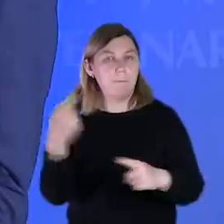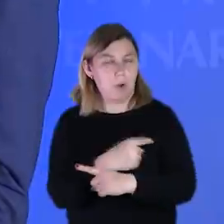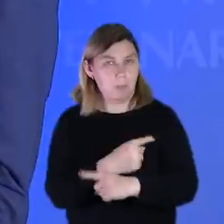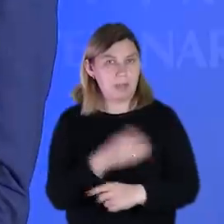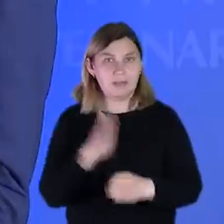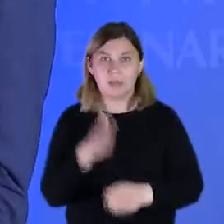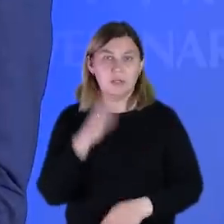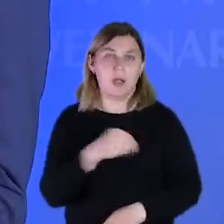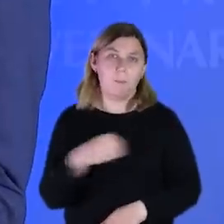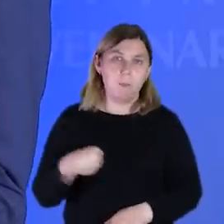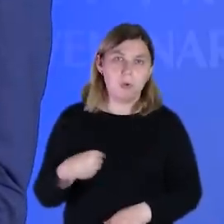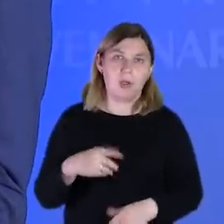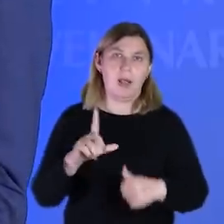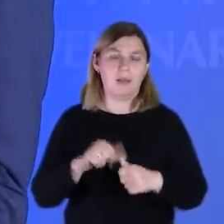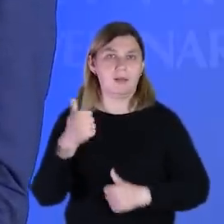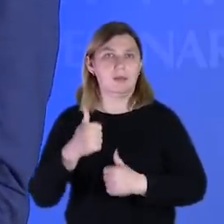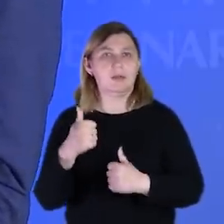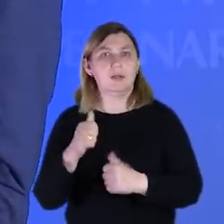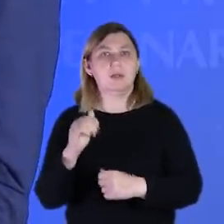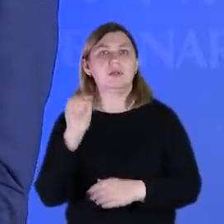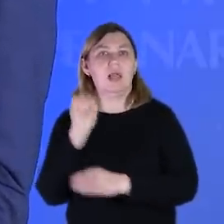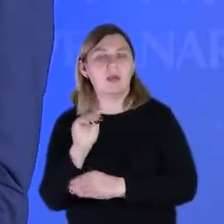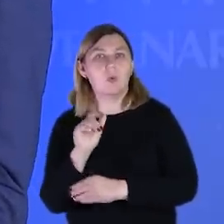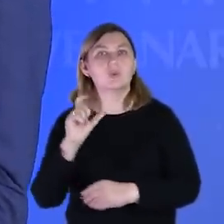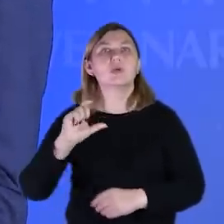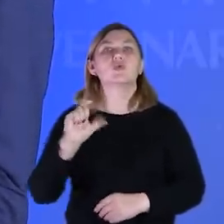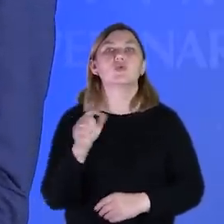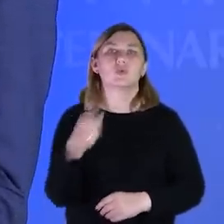Polskę ówczesną, ale w ogóle zachód, w znaczeniu takim , - czym jest w istocie